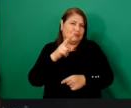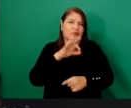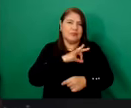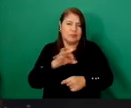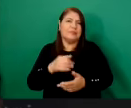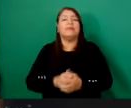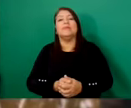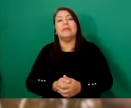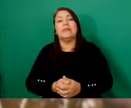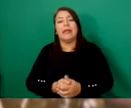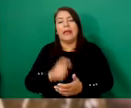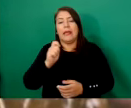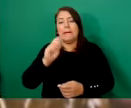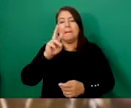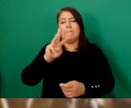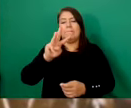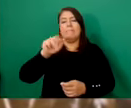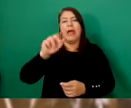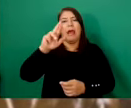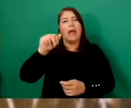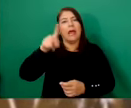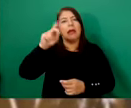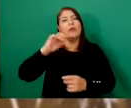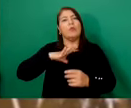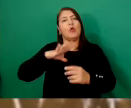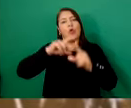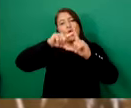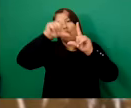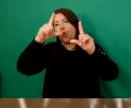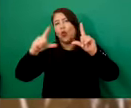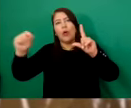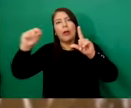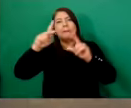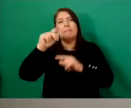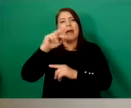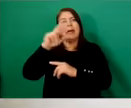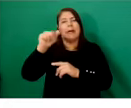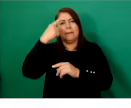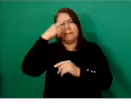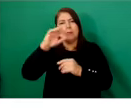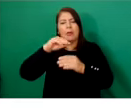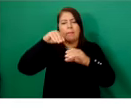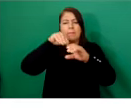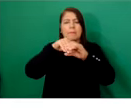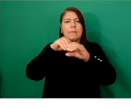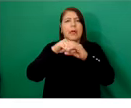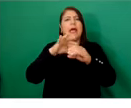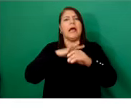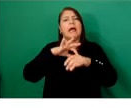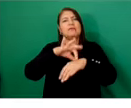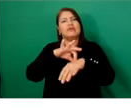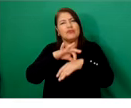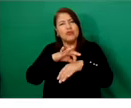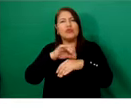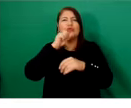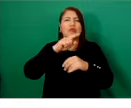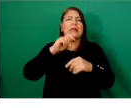Warak son las hojas de parra rellenas de ternera, verduras y especias y son clásicas de la